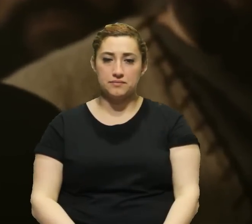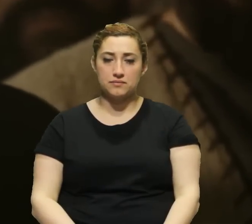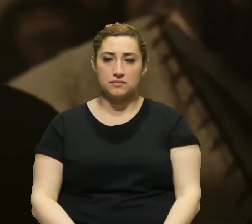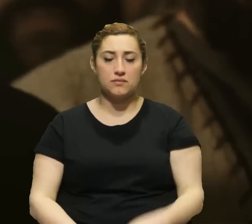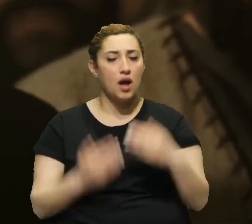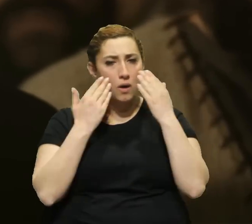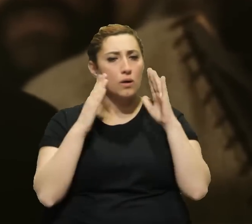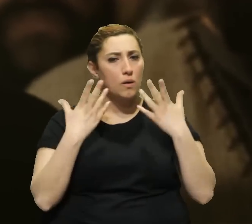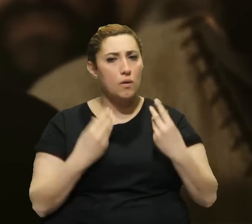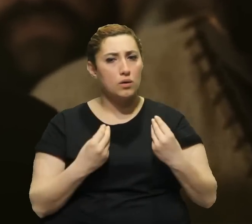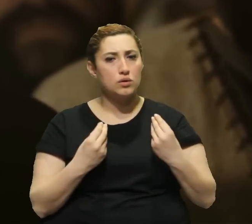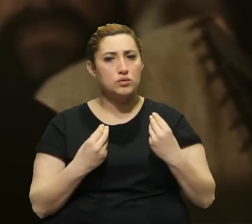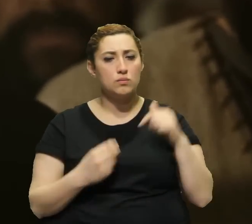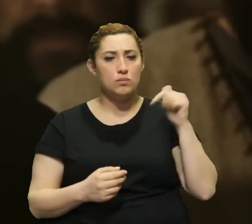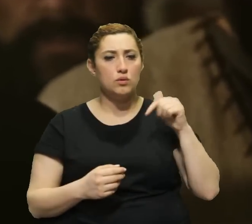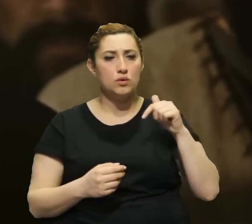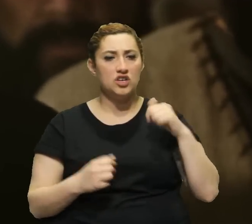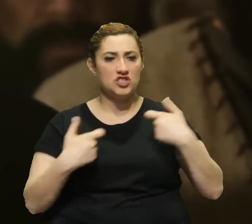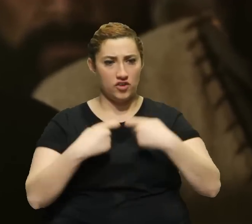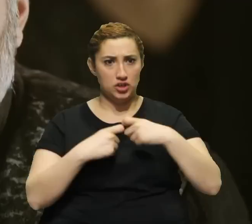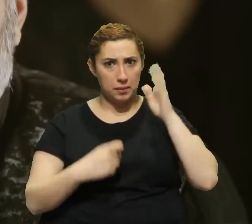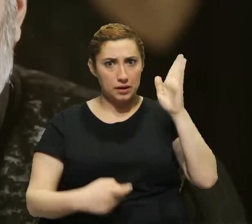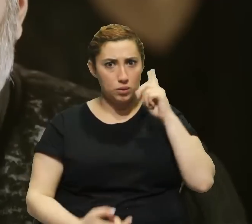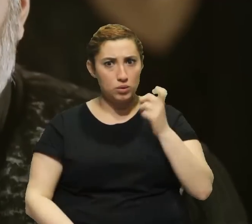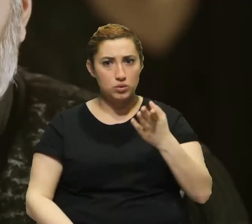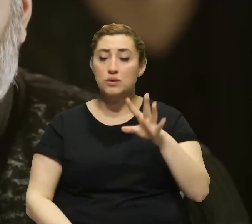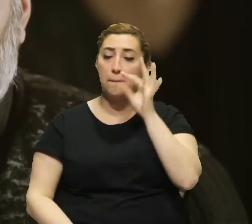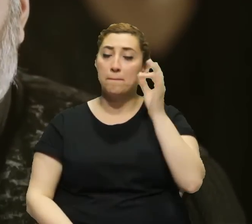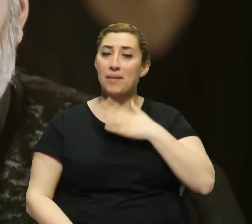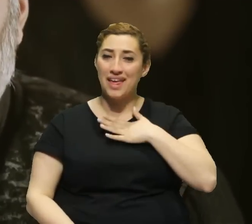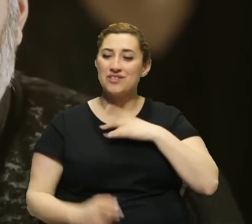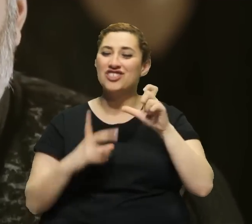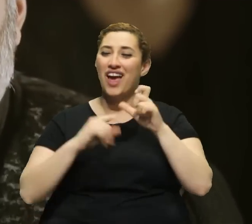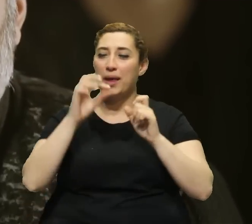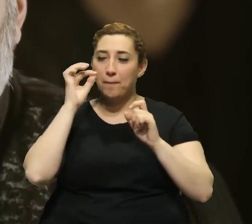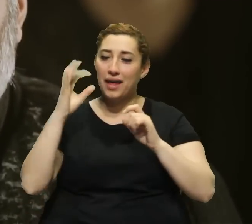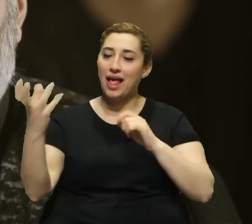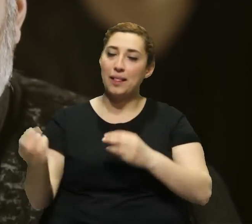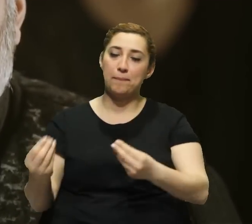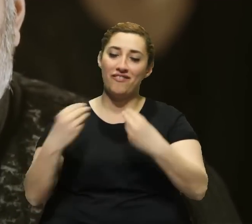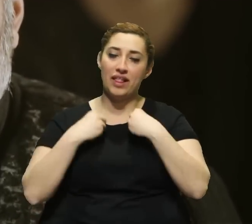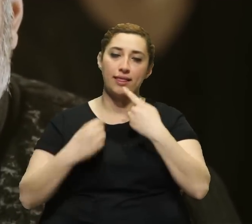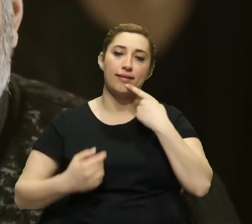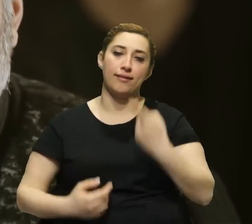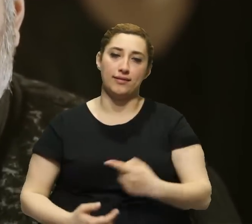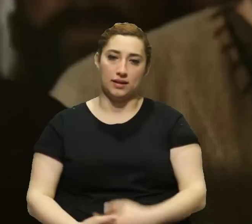Hayrolsun, böyle cenge mi gidersiniz? Bey’imiz, Şahin Bey’i alıp varmamızı buyurmuştur.